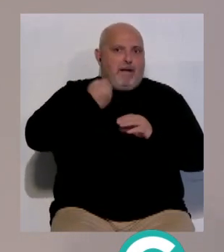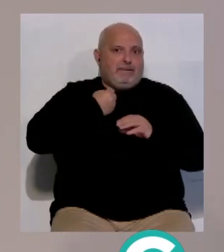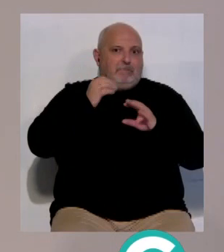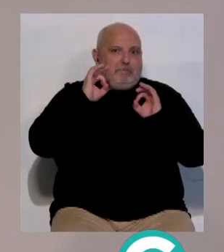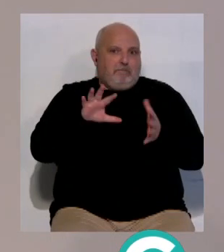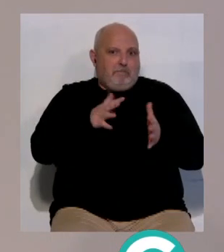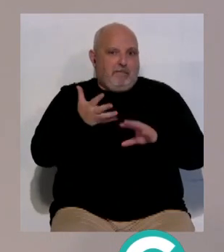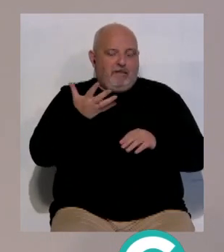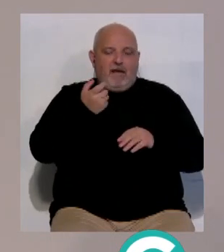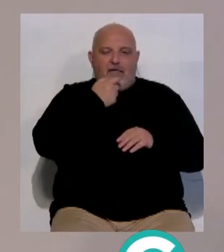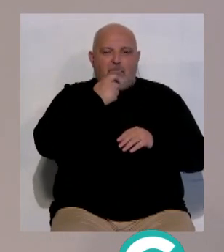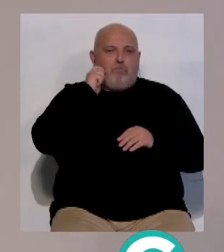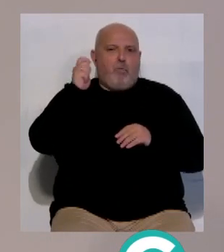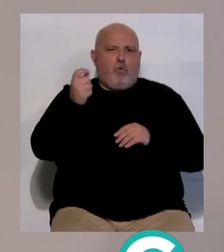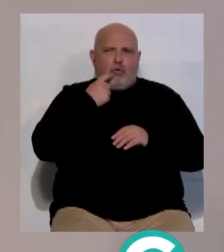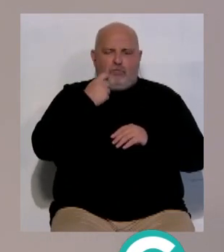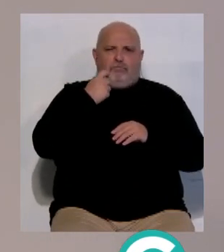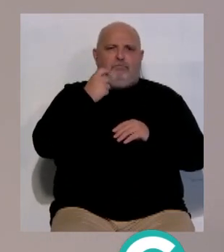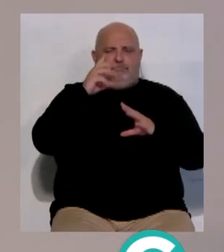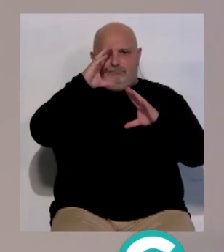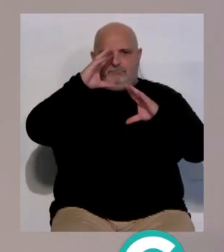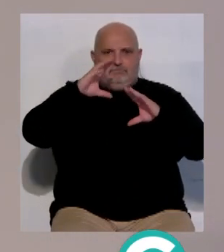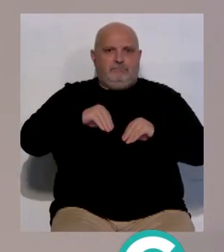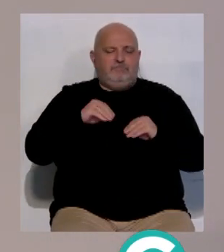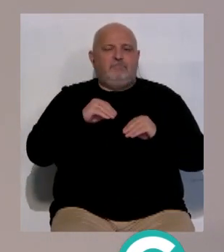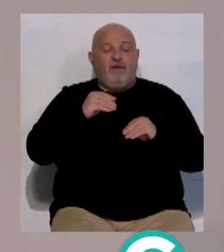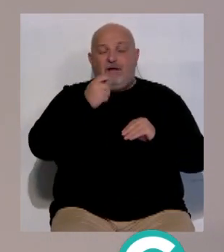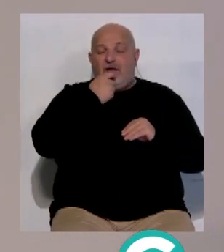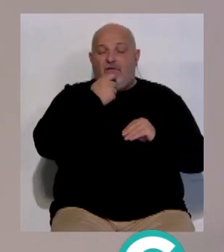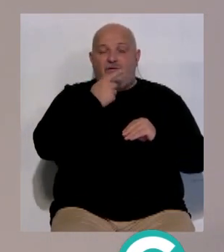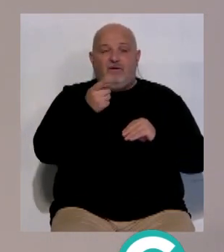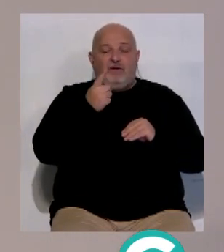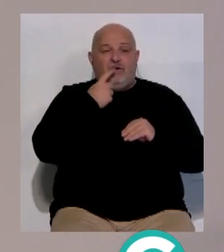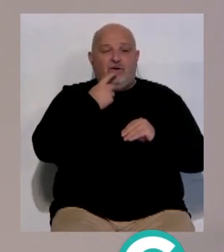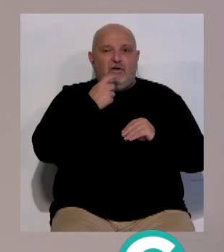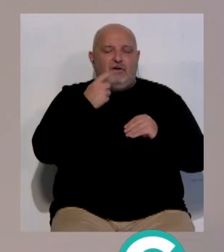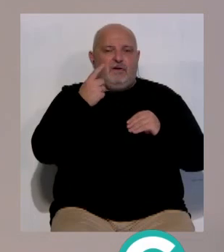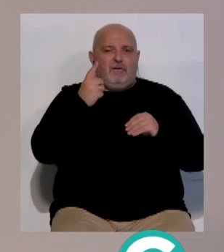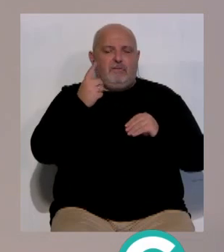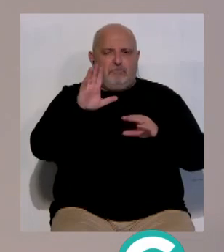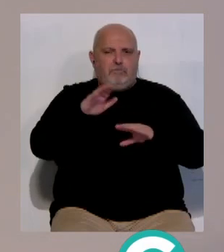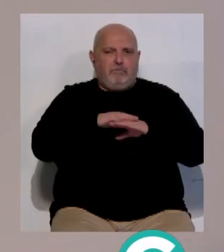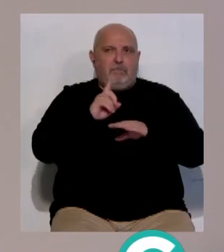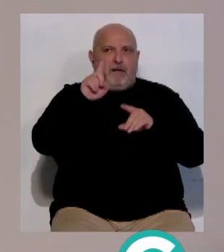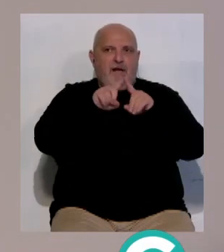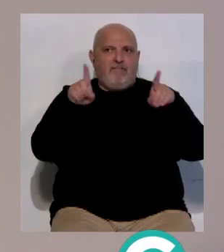el árbitro sanciona con rojas en ese momento el árbitro del bar tiene que intervenir irse hacia